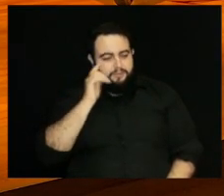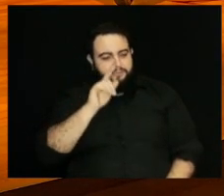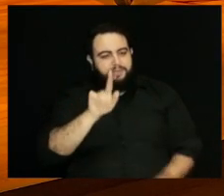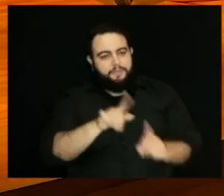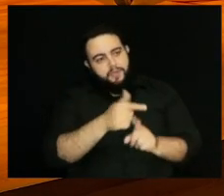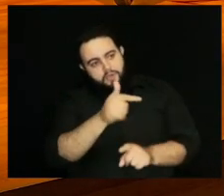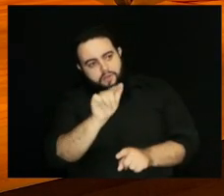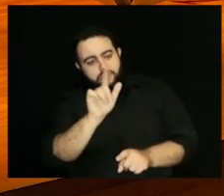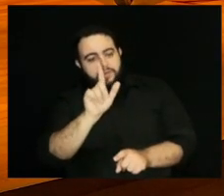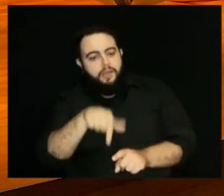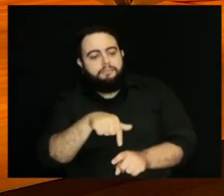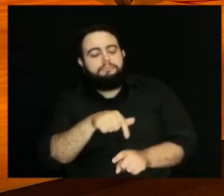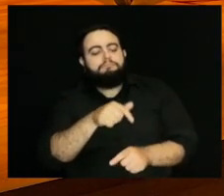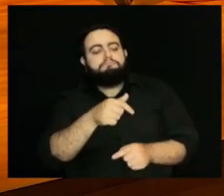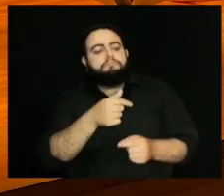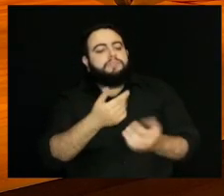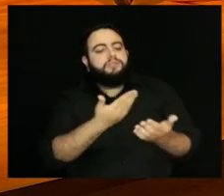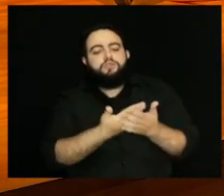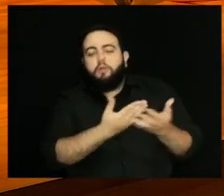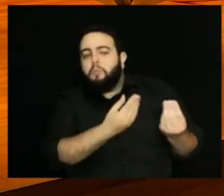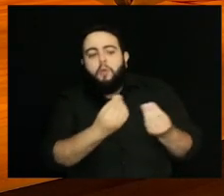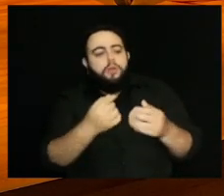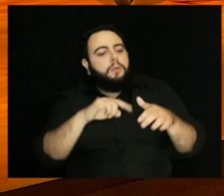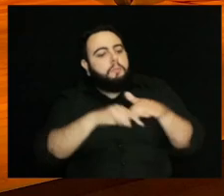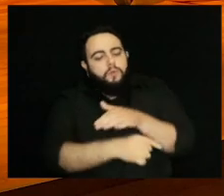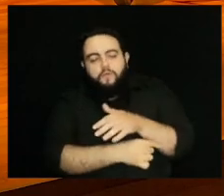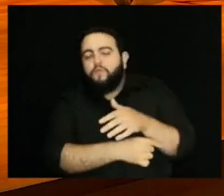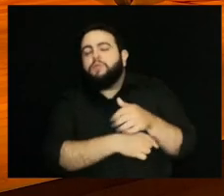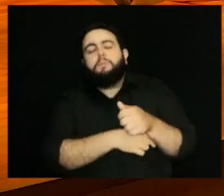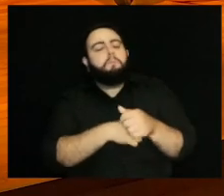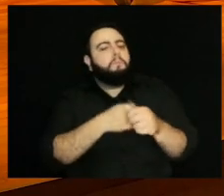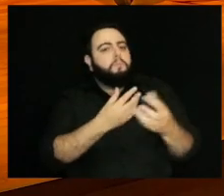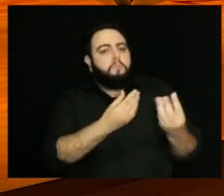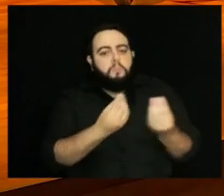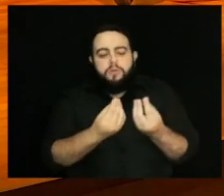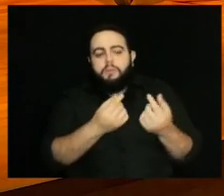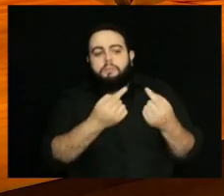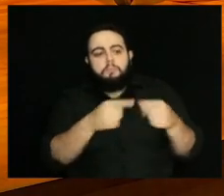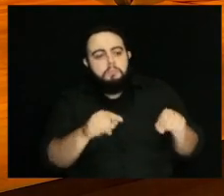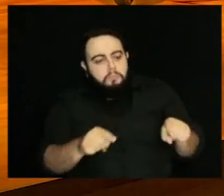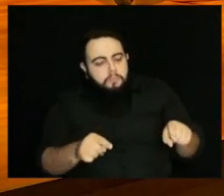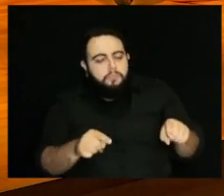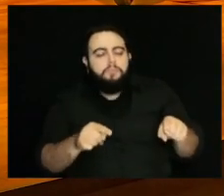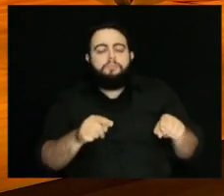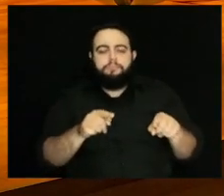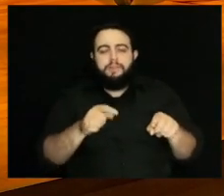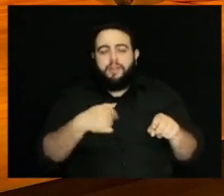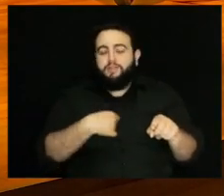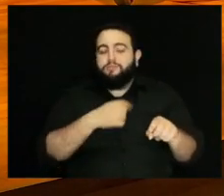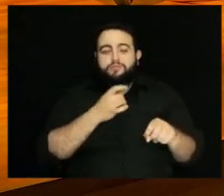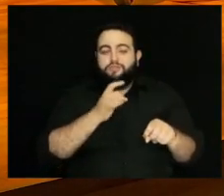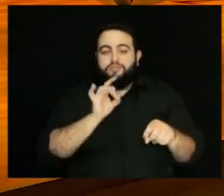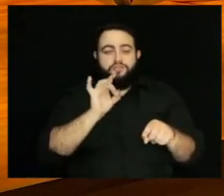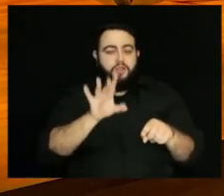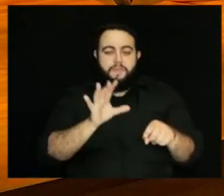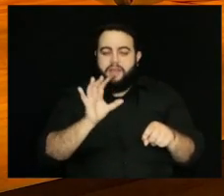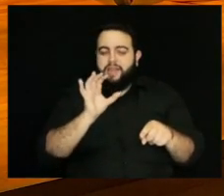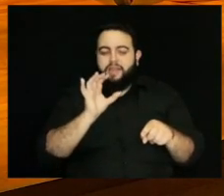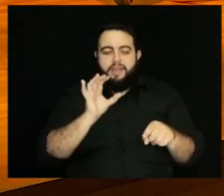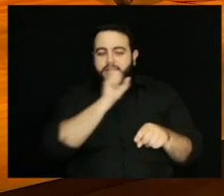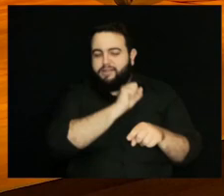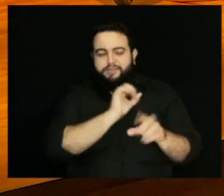muita teoria né muita literatura. Eu dou sempre esse exemplo, só para resumir assim, que